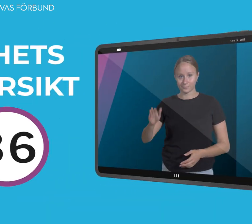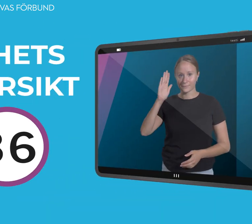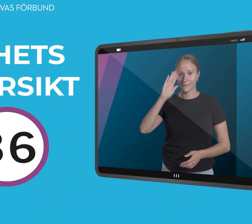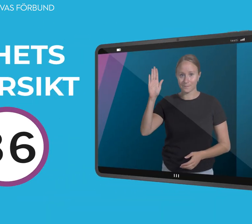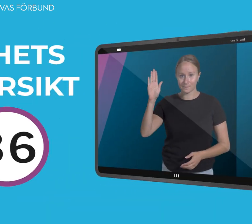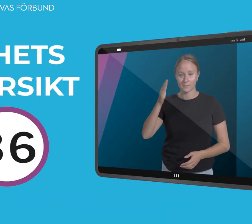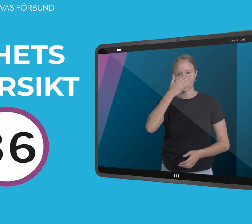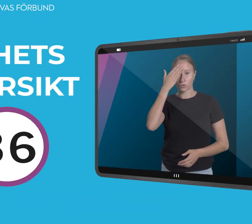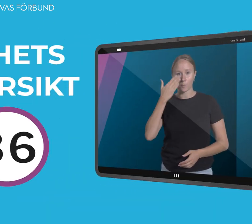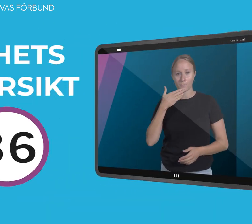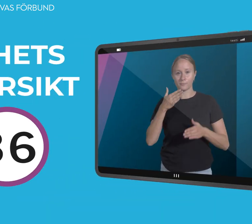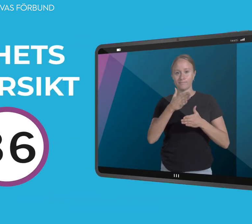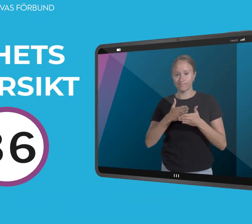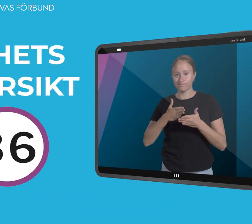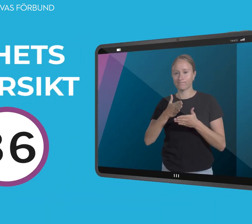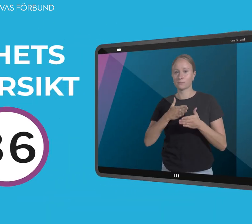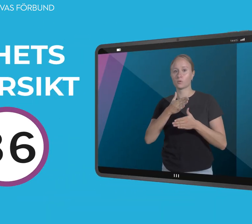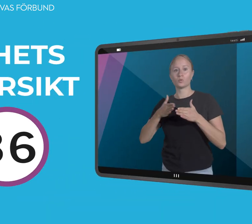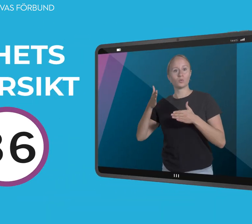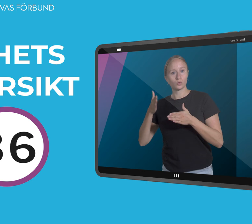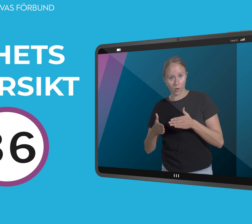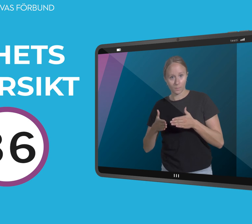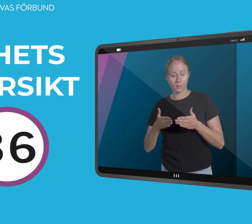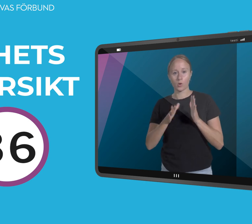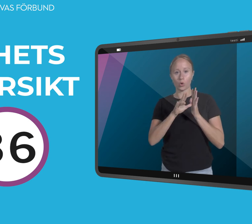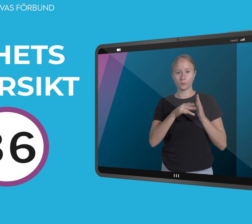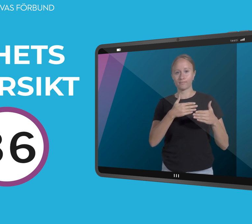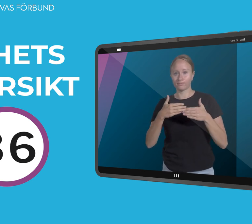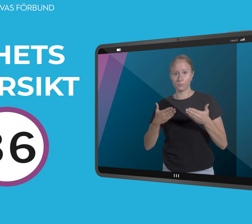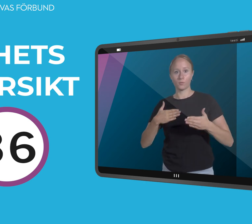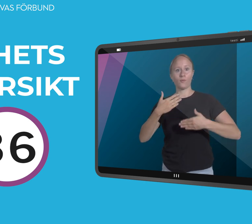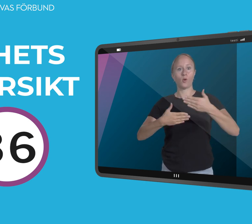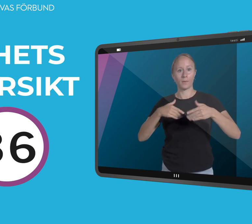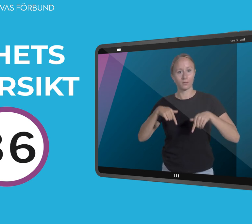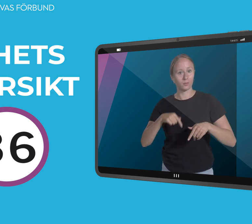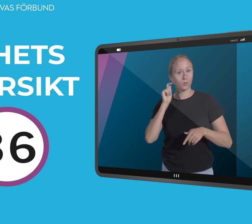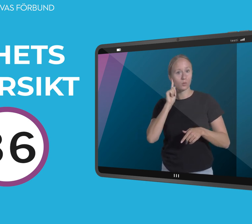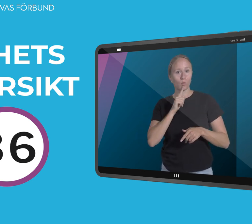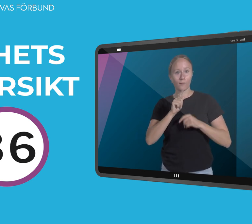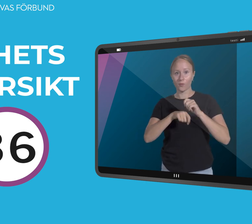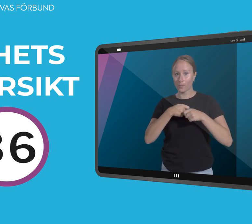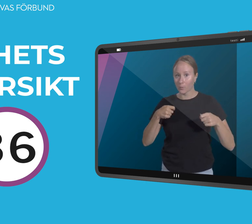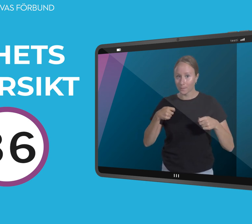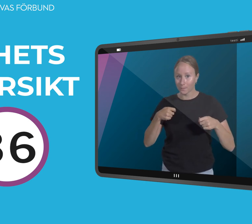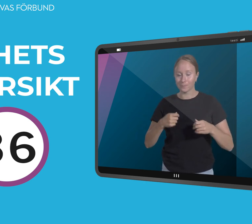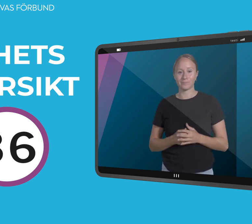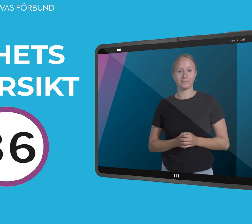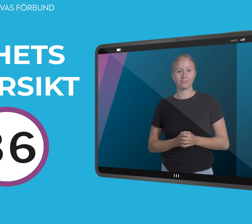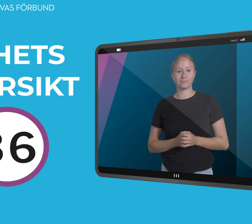Hej! Sommarloven börjar lida mot sitt slut - och höstbestyren har kommit igång på förbundet.